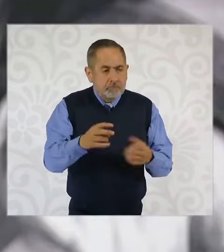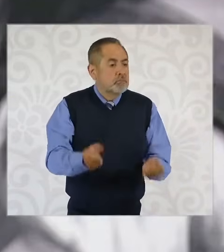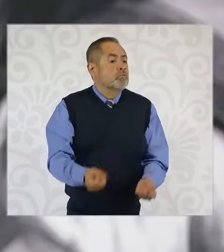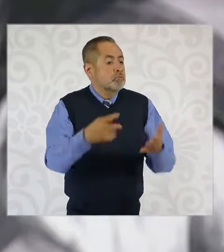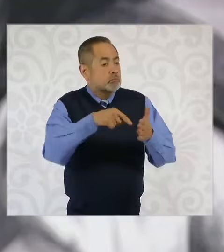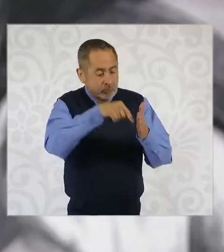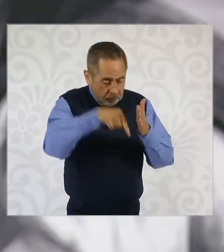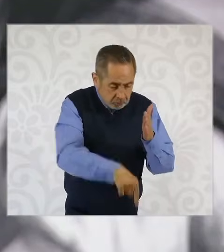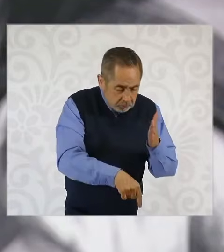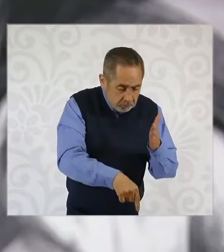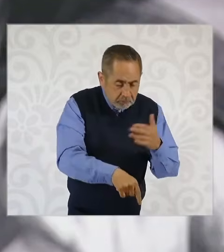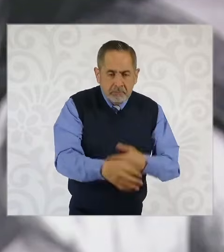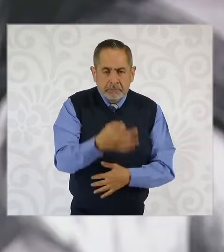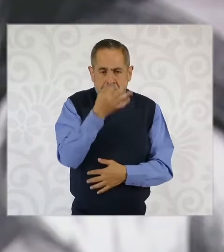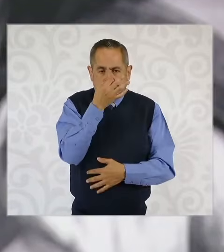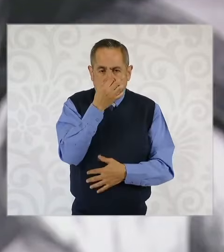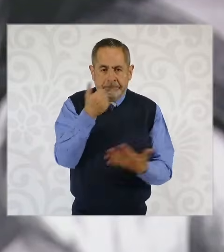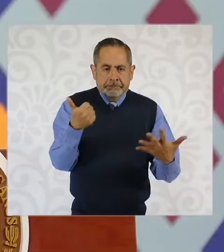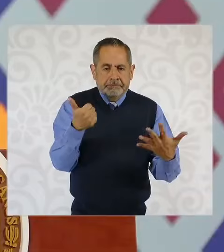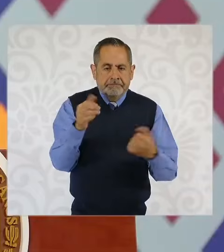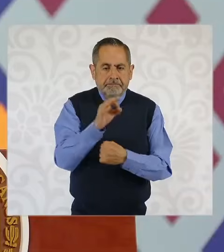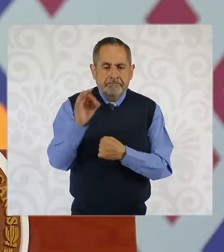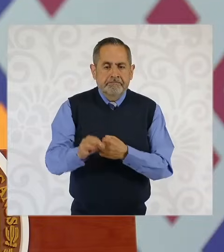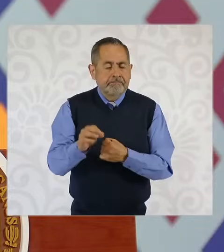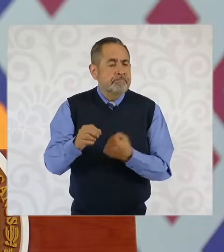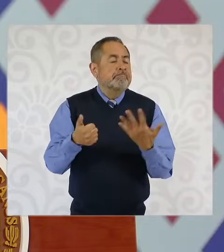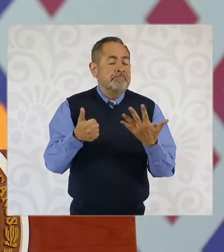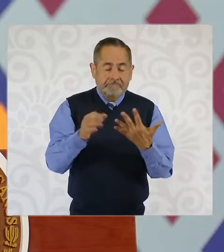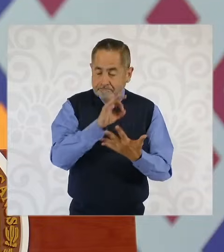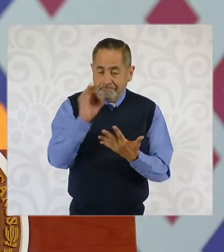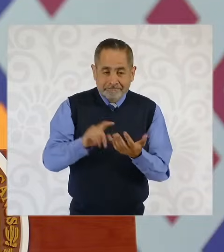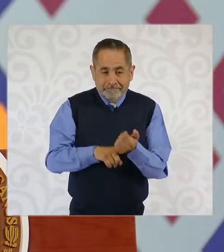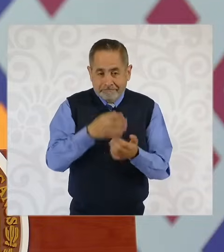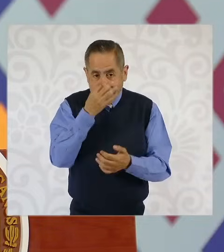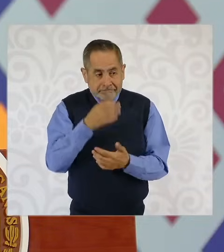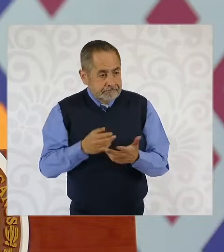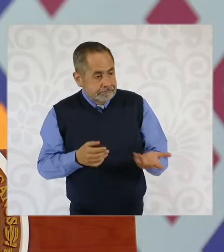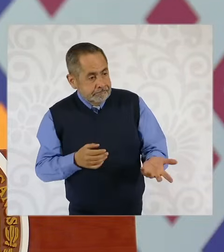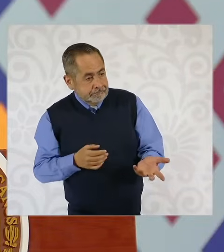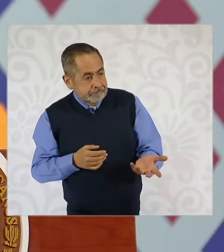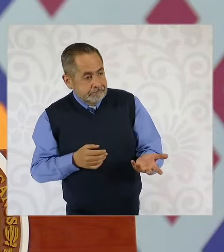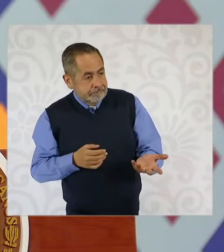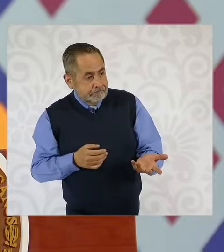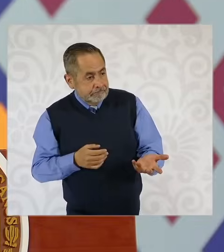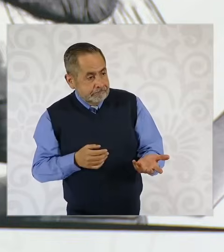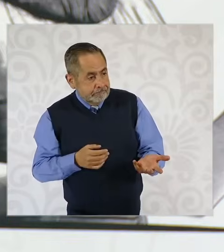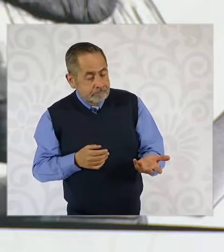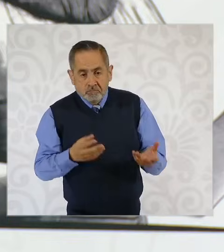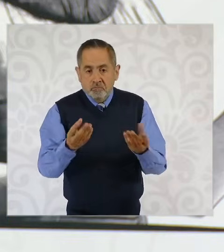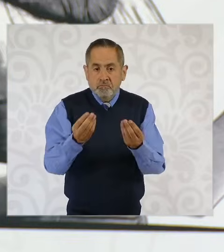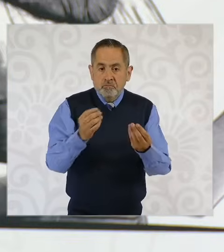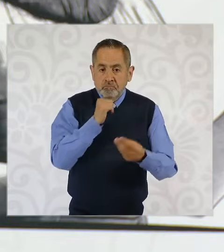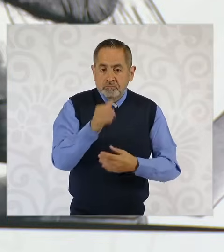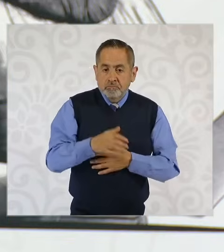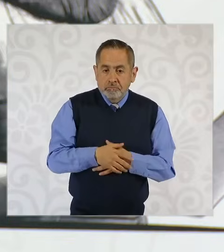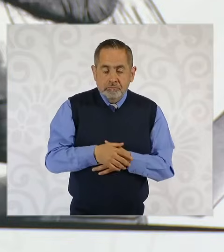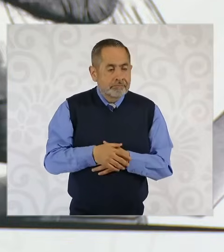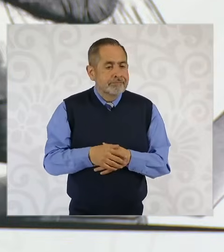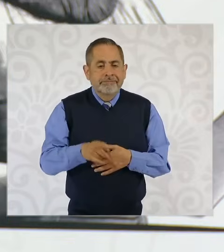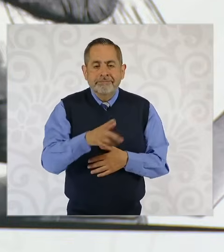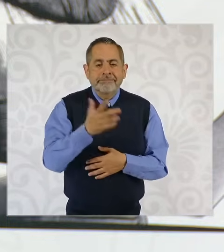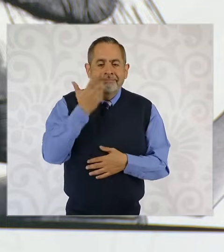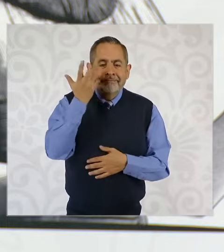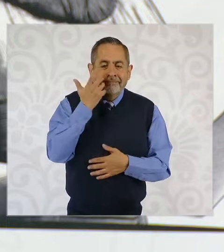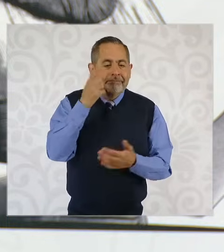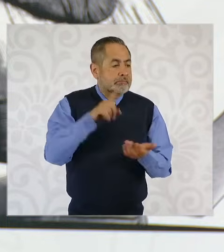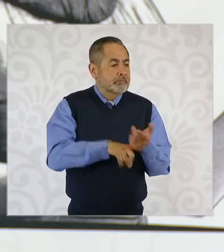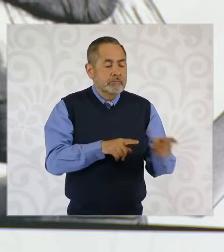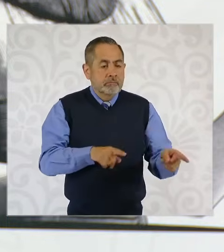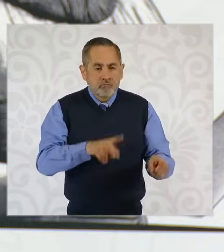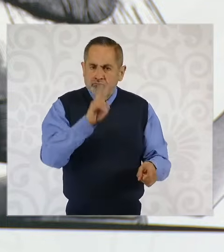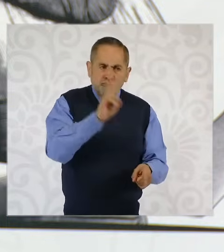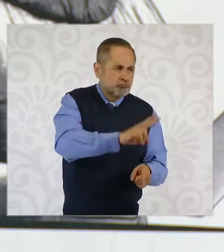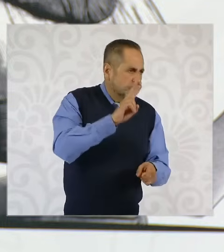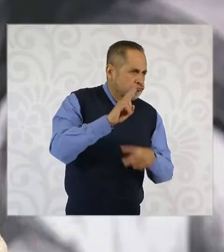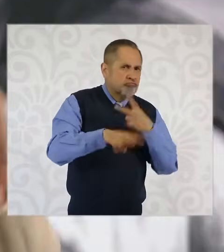6% representa de la producción o sea lo utilizaron para especular Quizá para aumentar